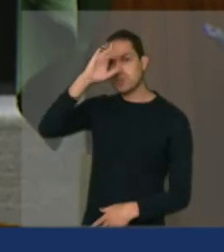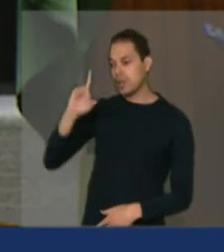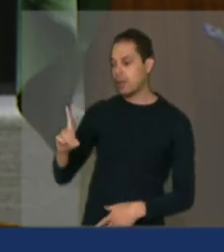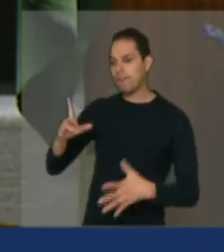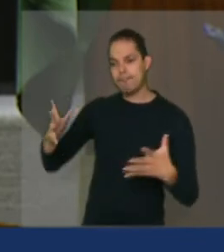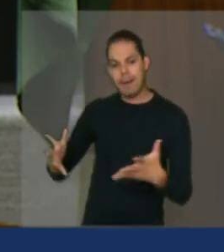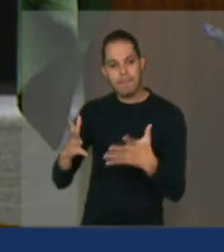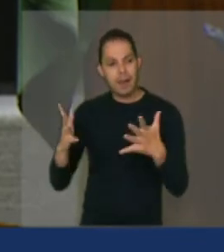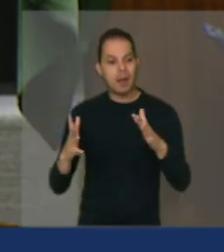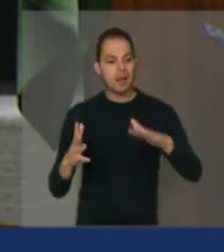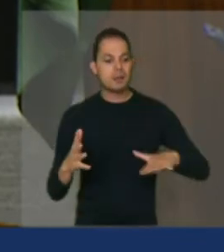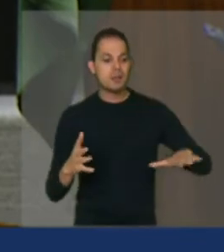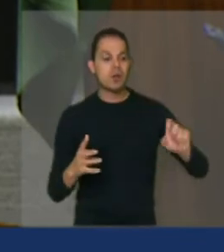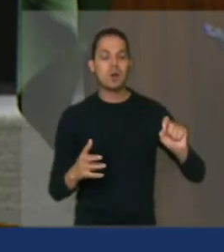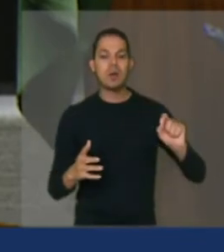DO OUTRO LADO A BOIADA PASSA.